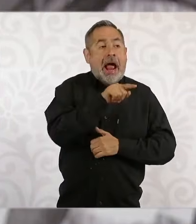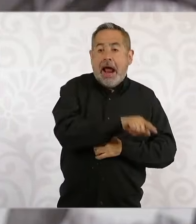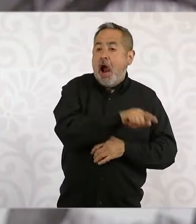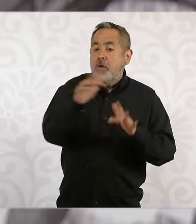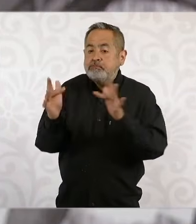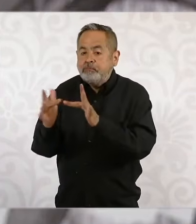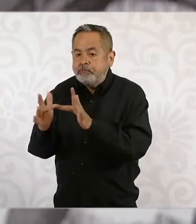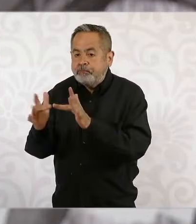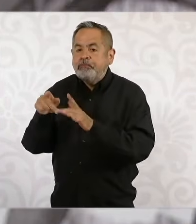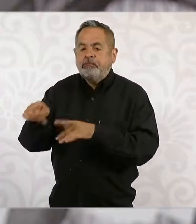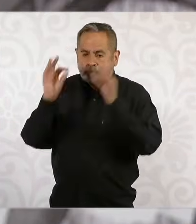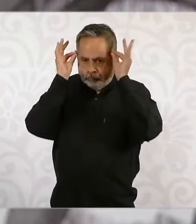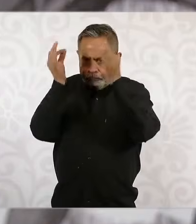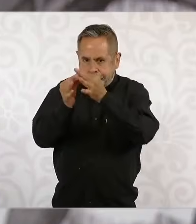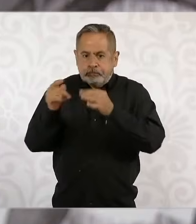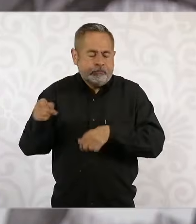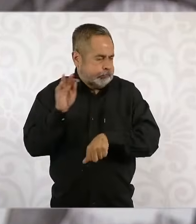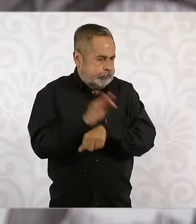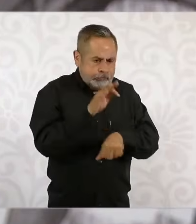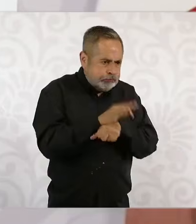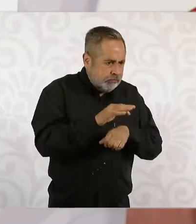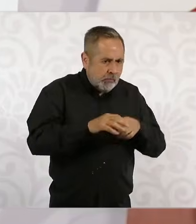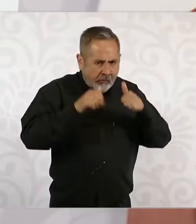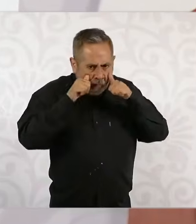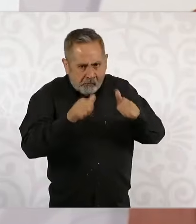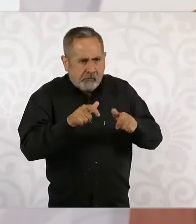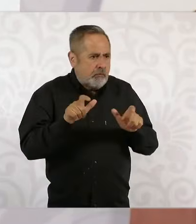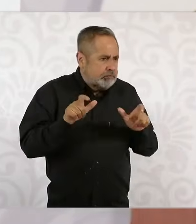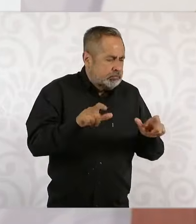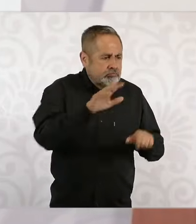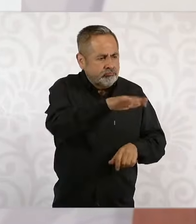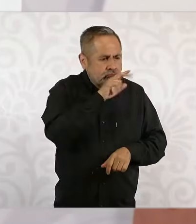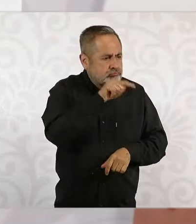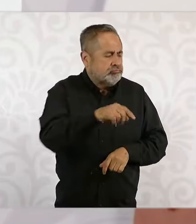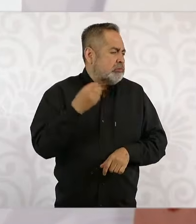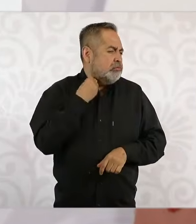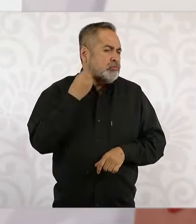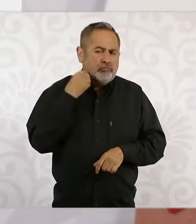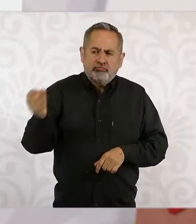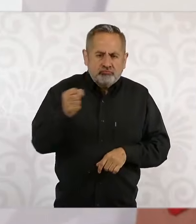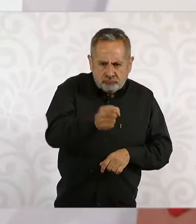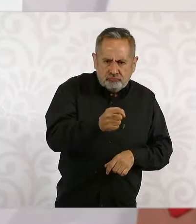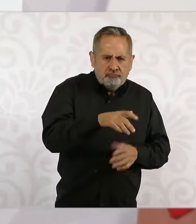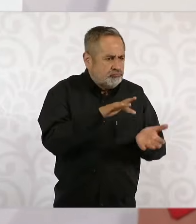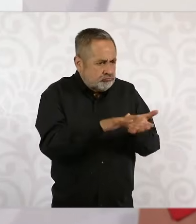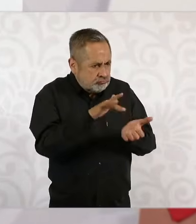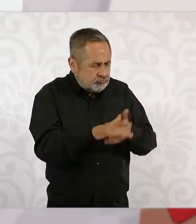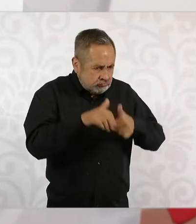pues tienen la obligación de darles protección, de darles un abogado, de apoyarles. Entonces,